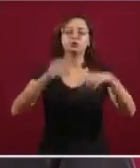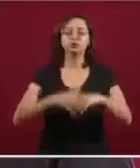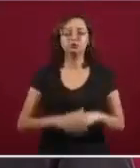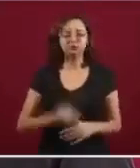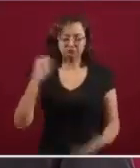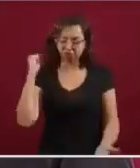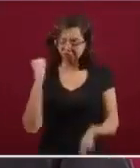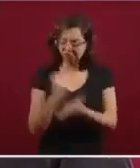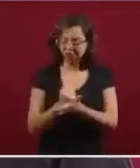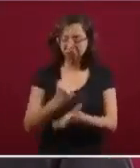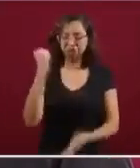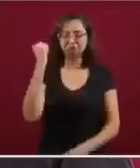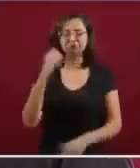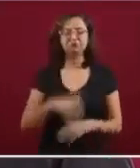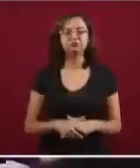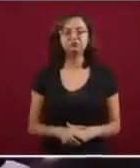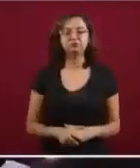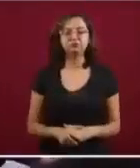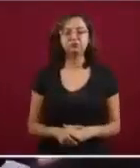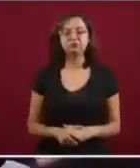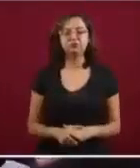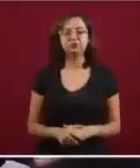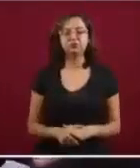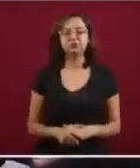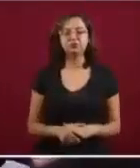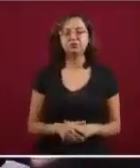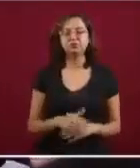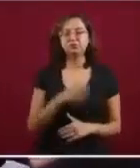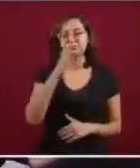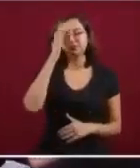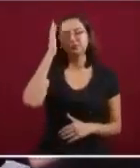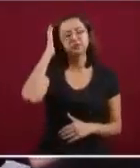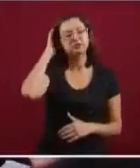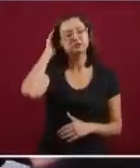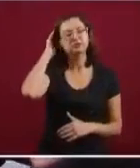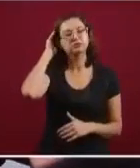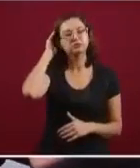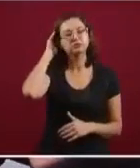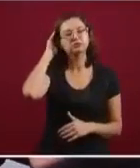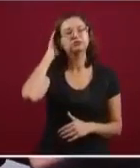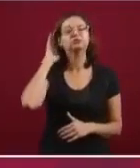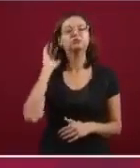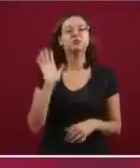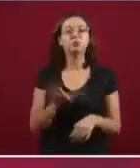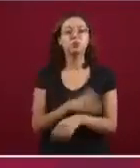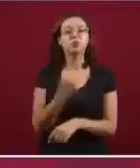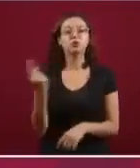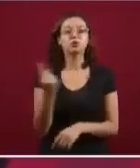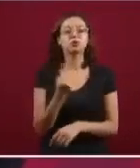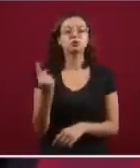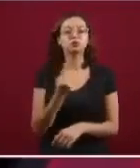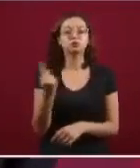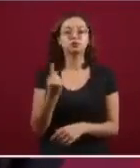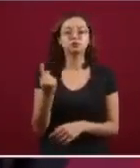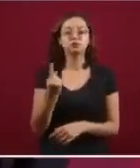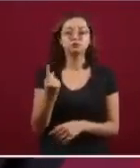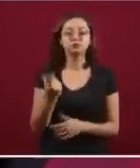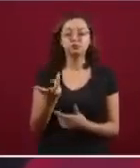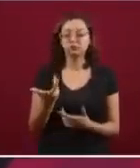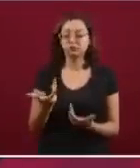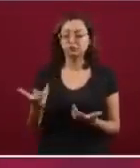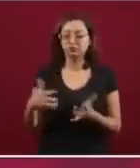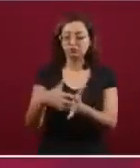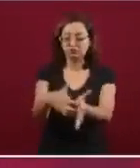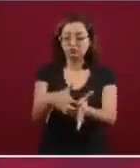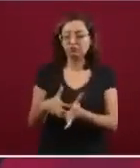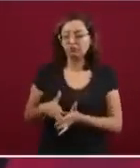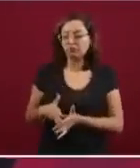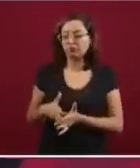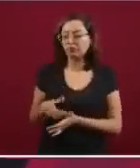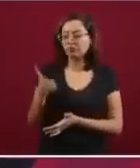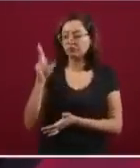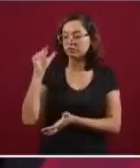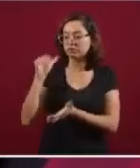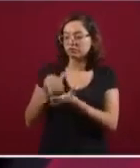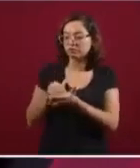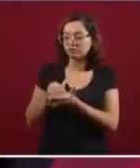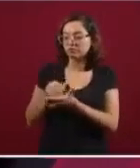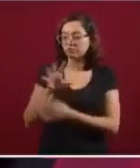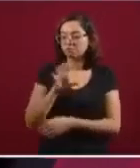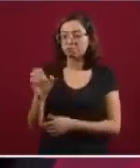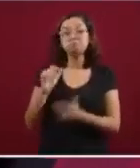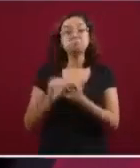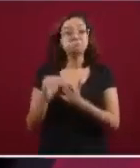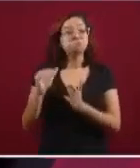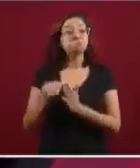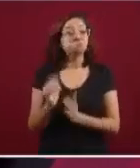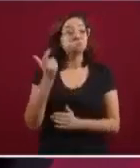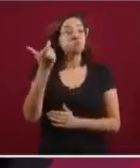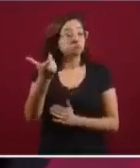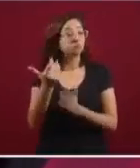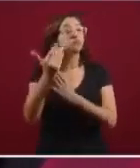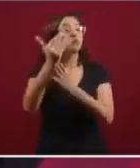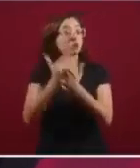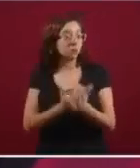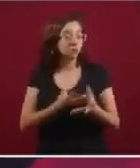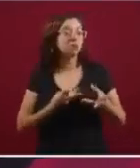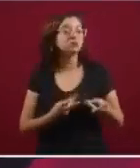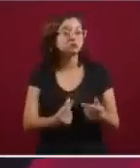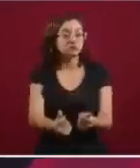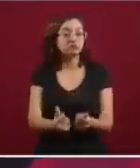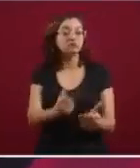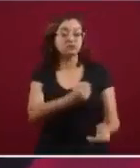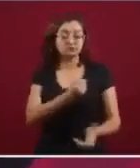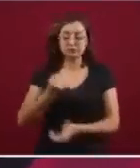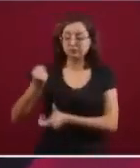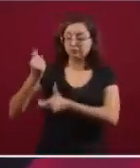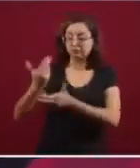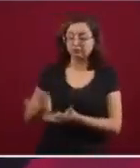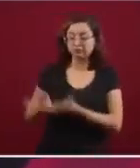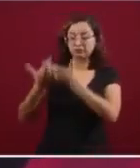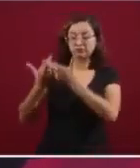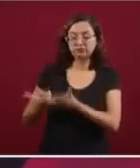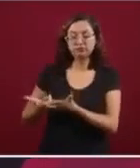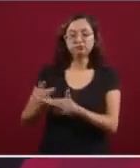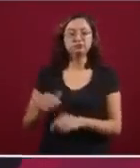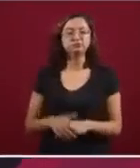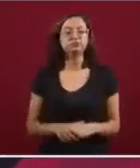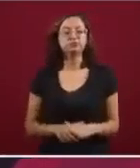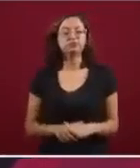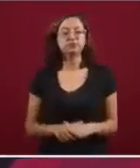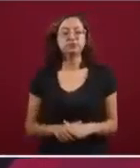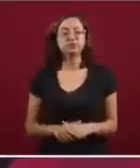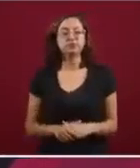apruebe, porque esto va a significar liberar como dos mil 500 millones de pesos. Eso va